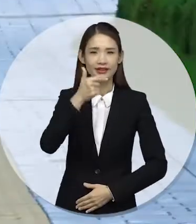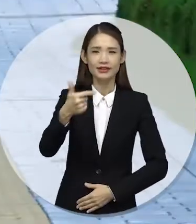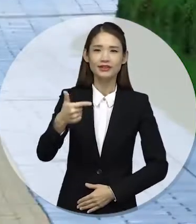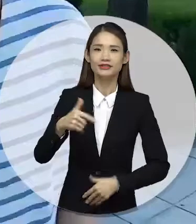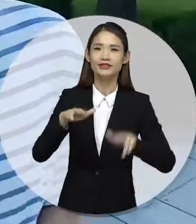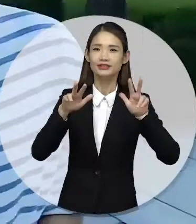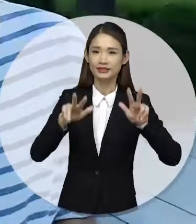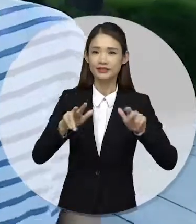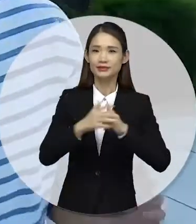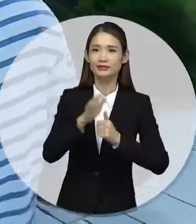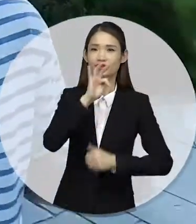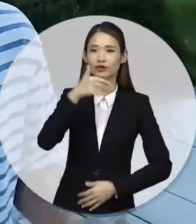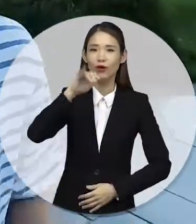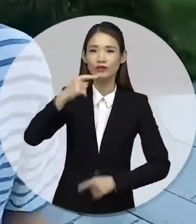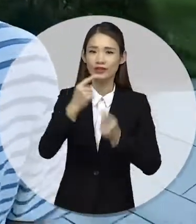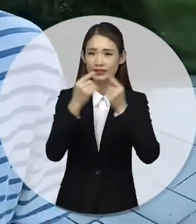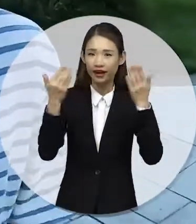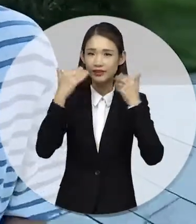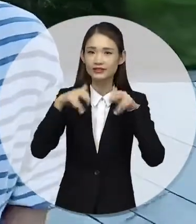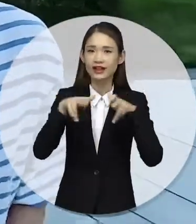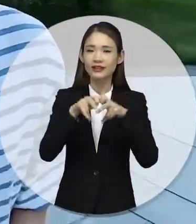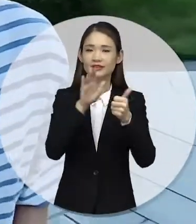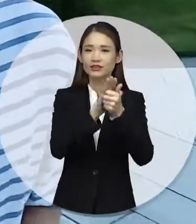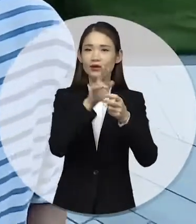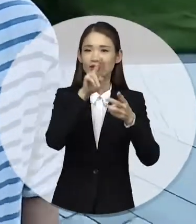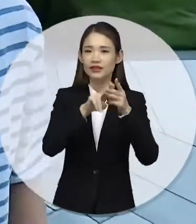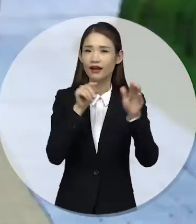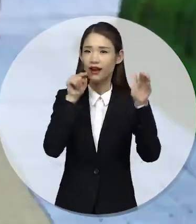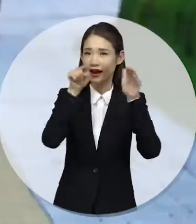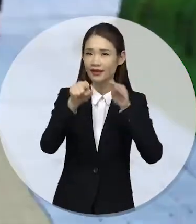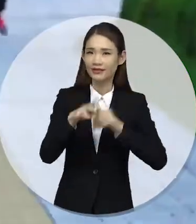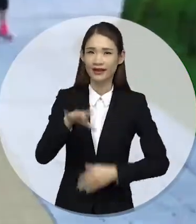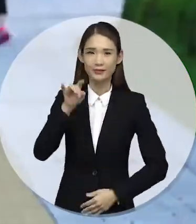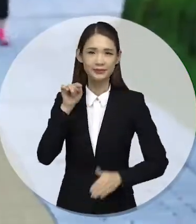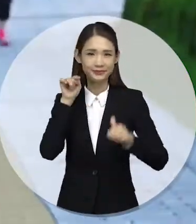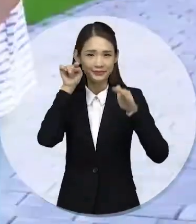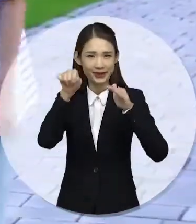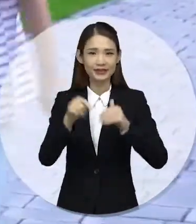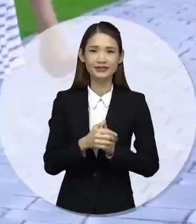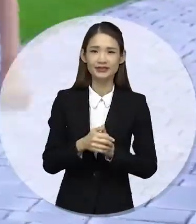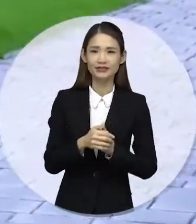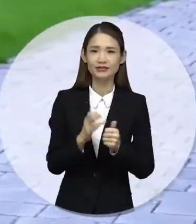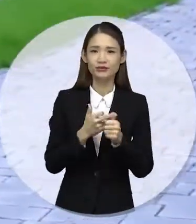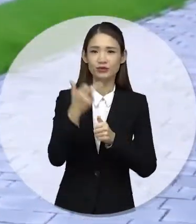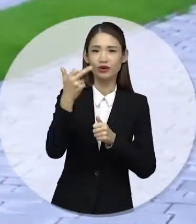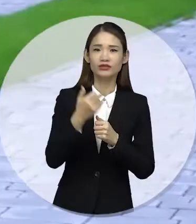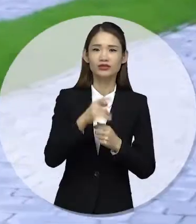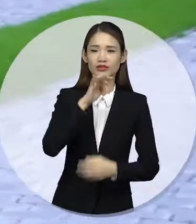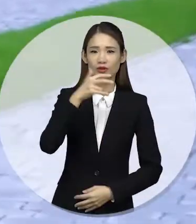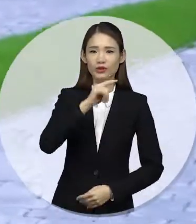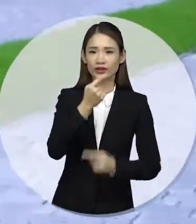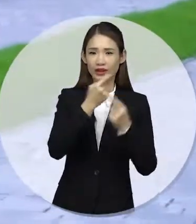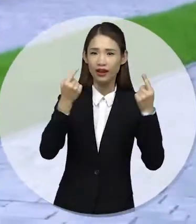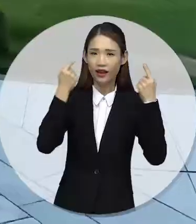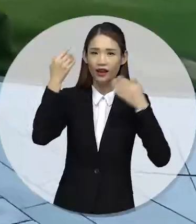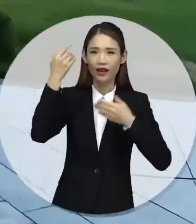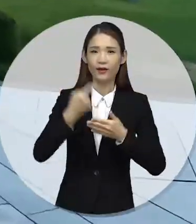김한솔 : 그래서 지금 연세대학교 장애 학생지원센터에 가보도록 하겠습니다. 김소희 : 고고! 김한솔 : 고고! 김소희 : 오빠! 김한솔 : 어? 김소희 : 그런데 연대 왔는데. 김한솔 : 왜?